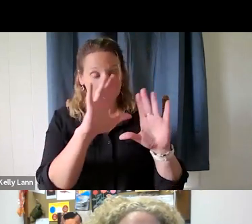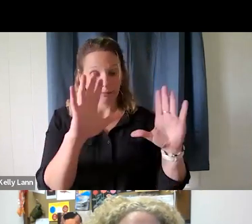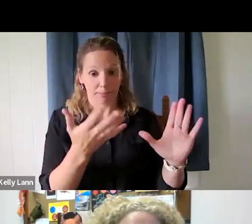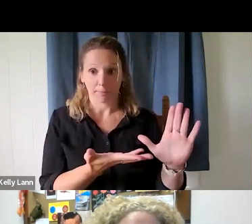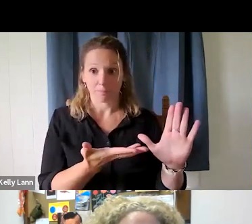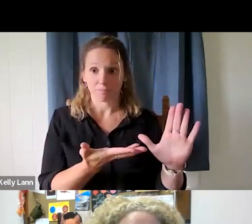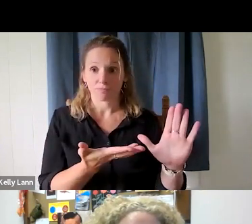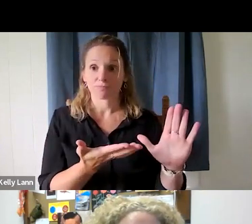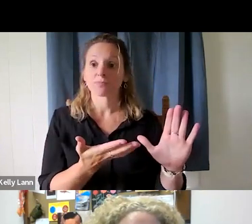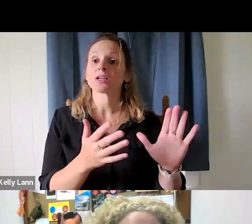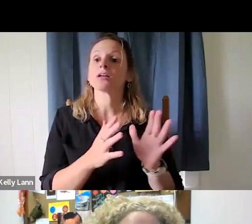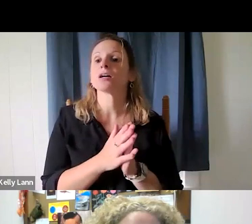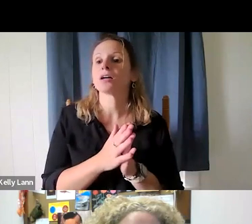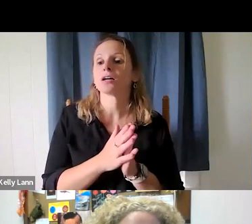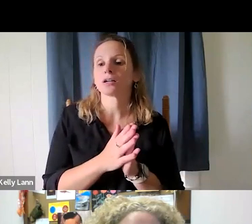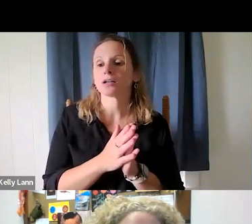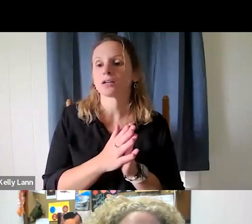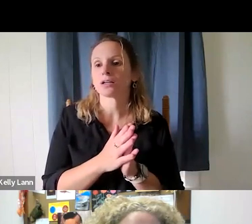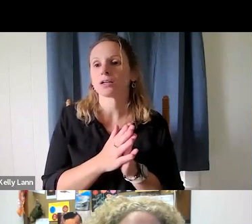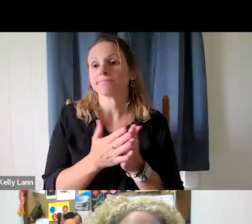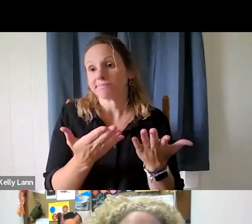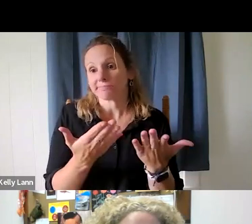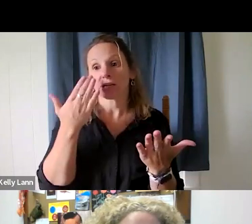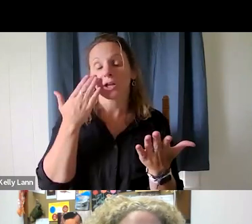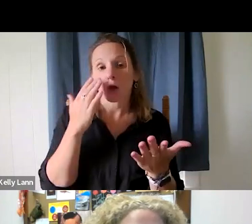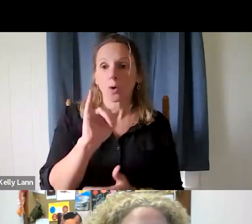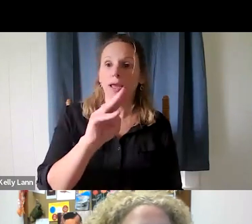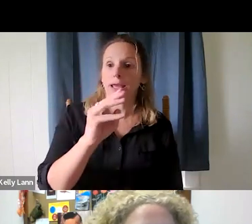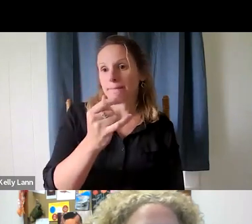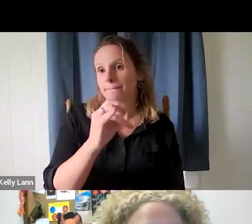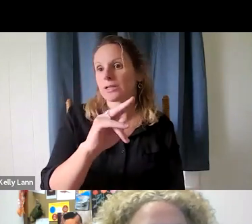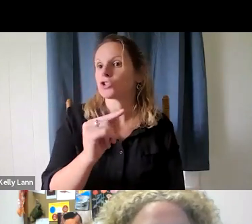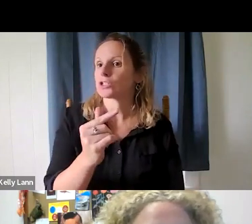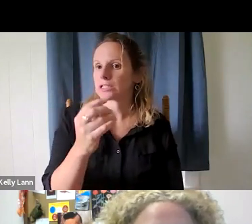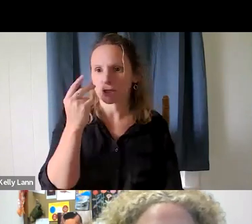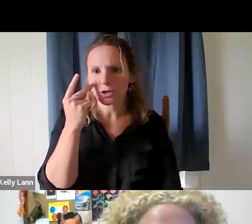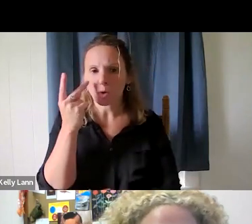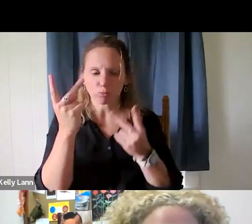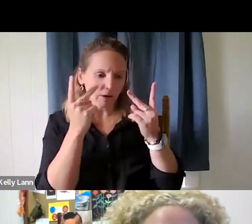Por ejemplo, las imágenes son algo bastante claro, las pruebas de visión y de audición,